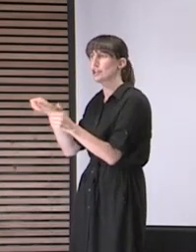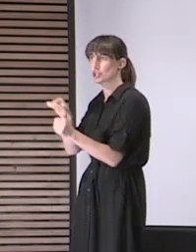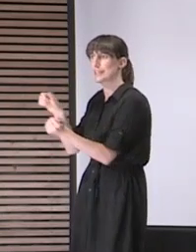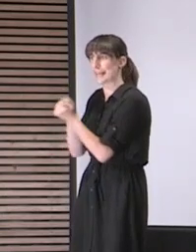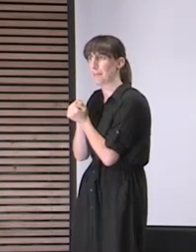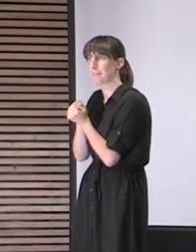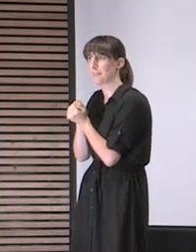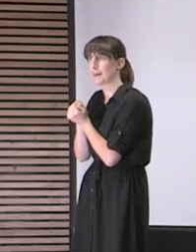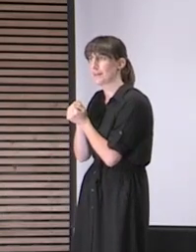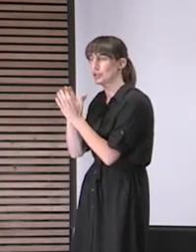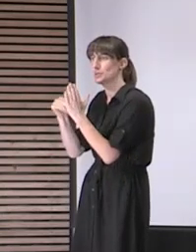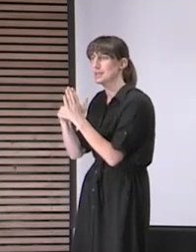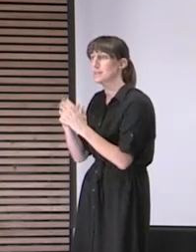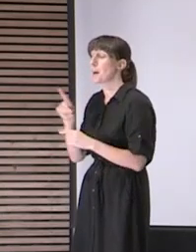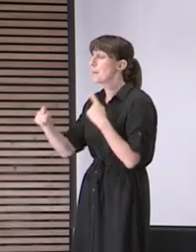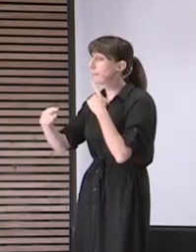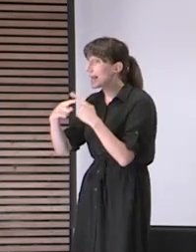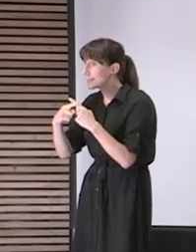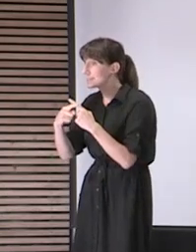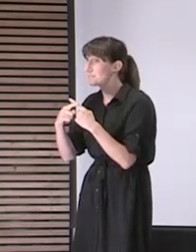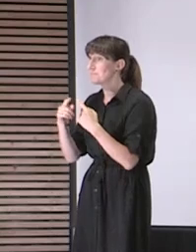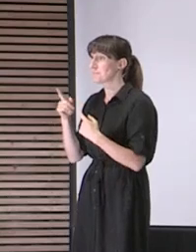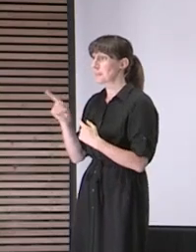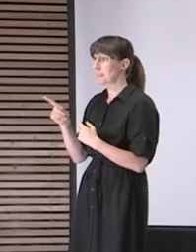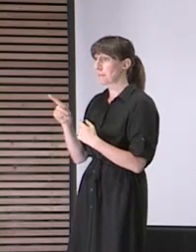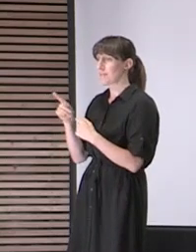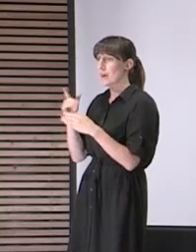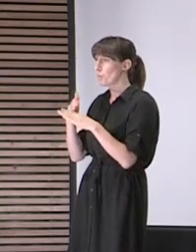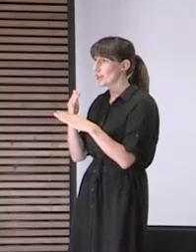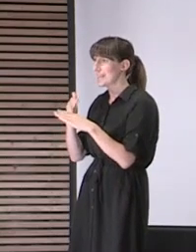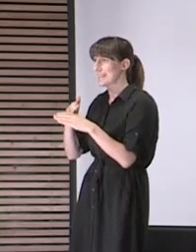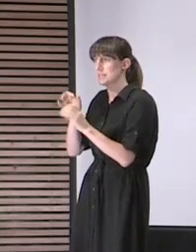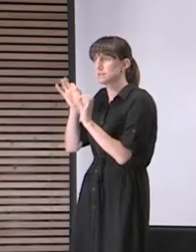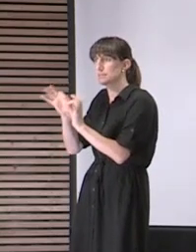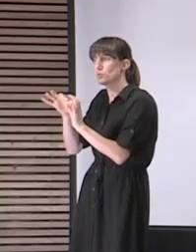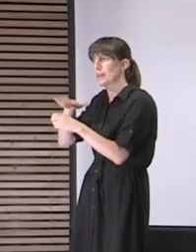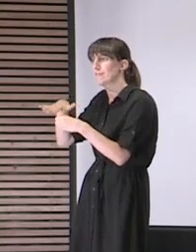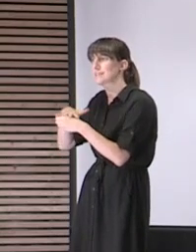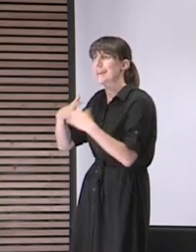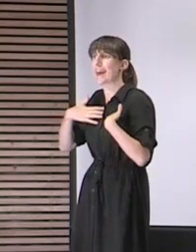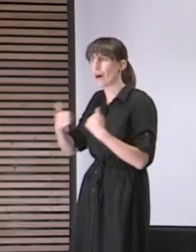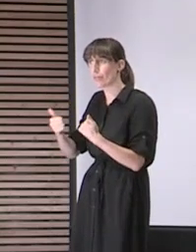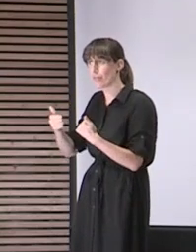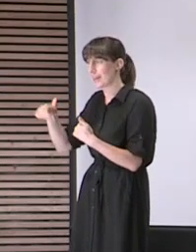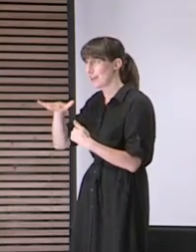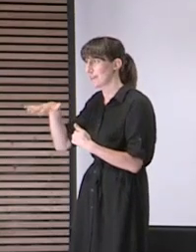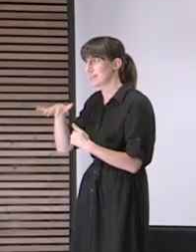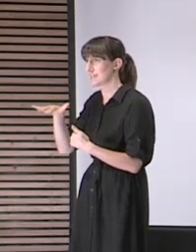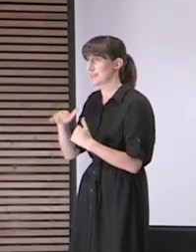economía australiana. Pensé que no querrían ser tan rápidos para perderlos. El